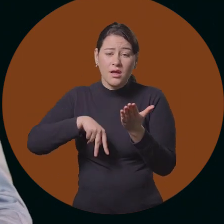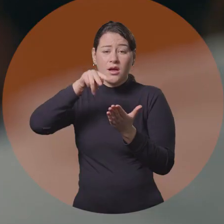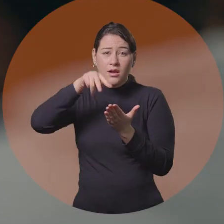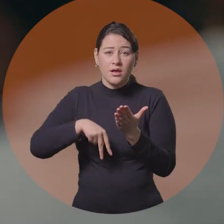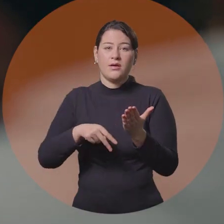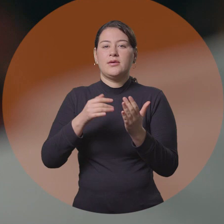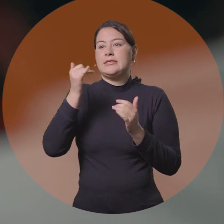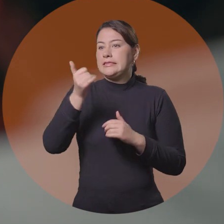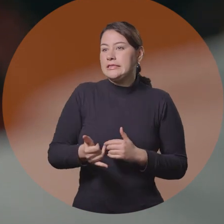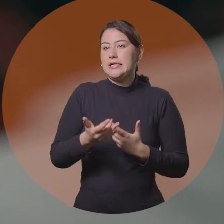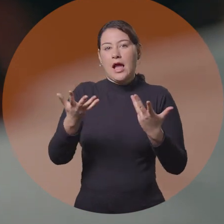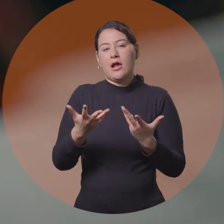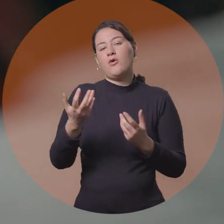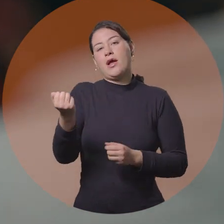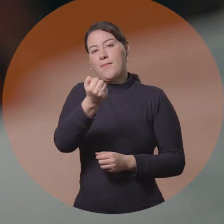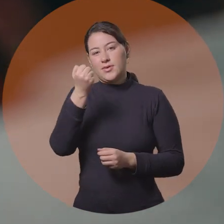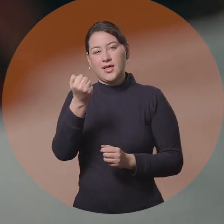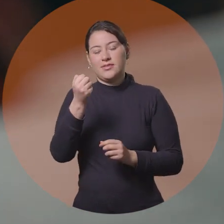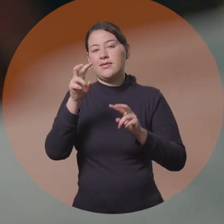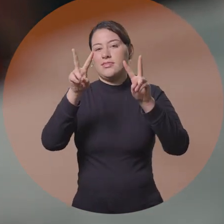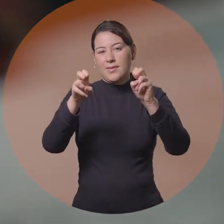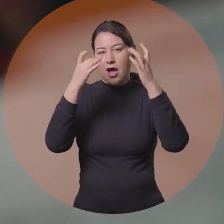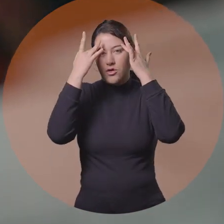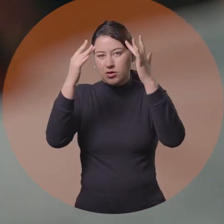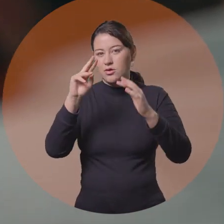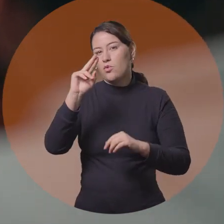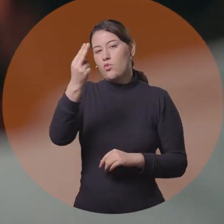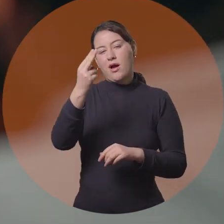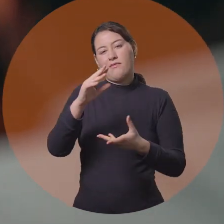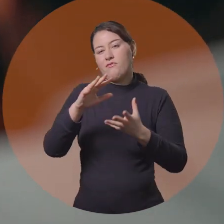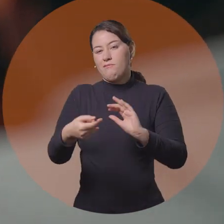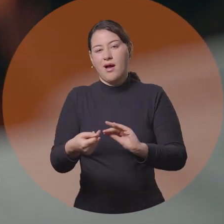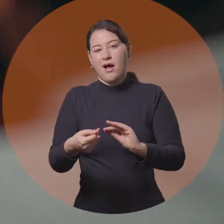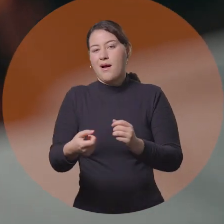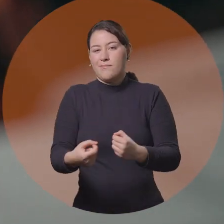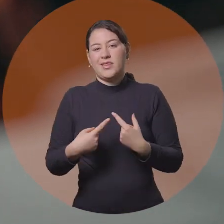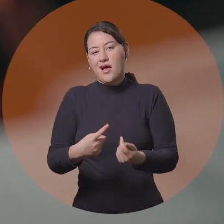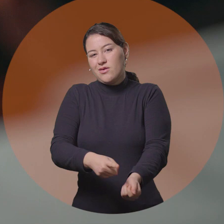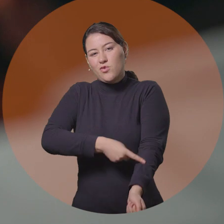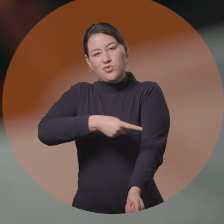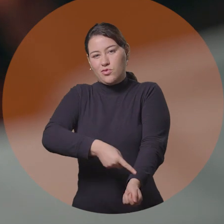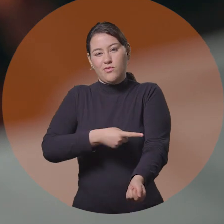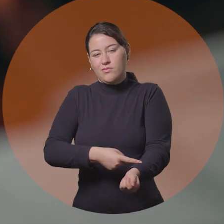Si hay algo que a mí me dio la educación en Uruguay es la habilidad de comerme un ladrillo.